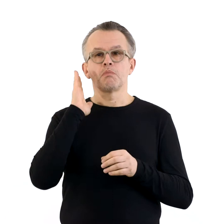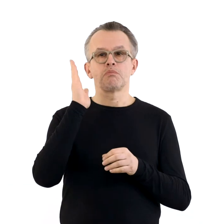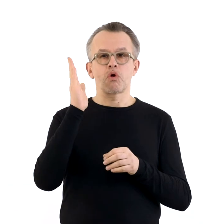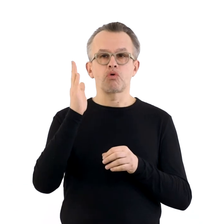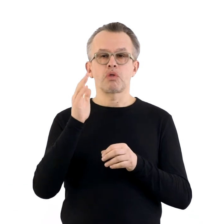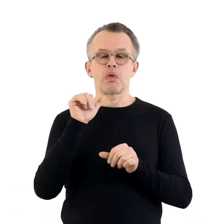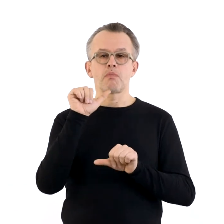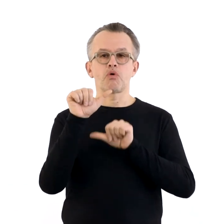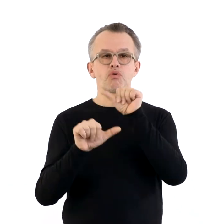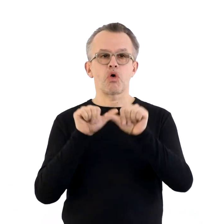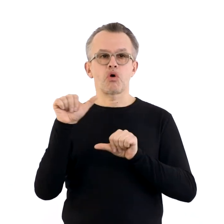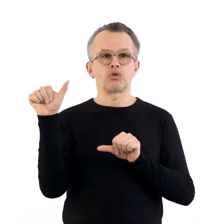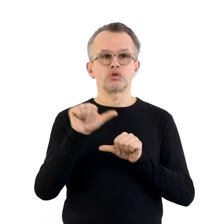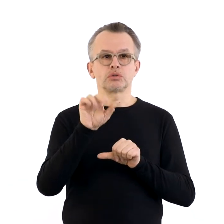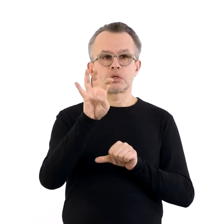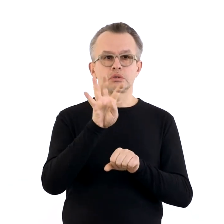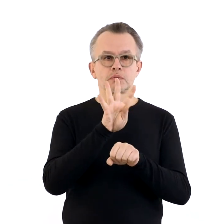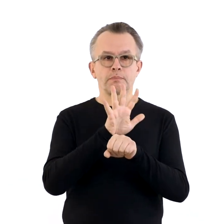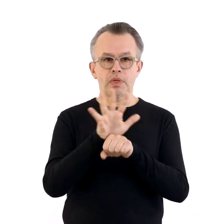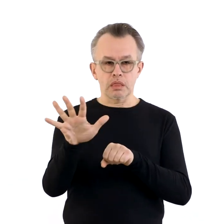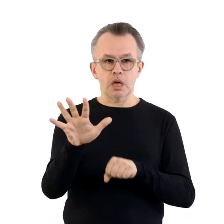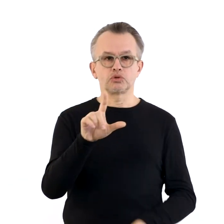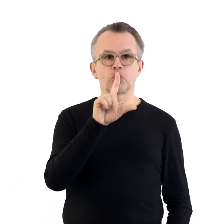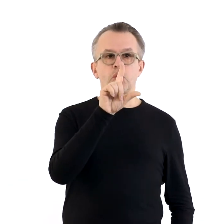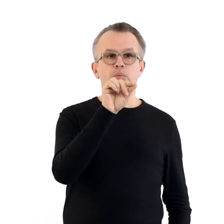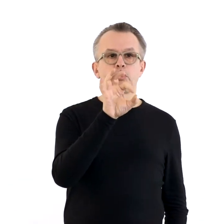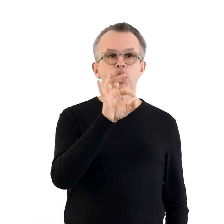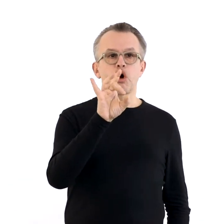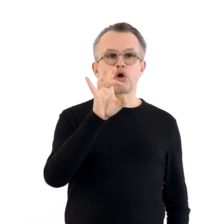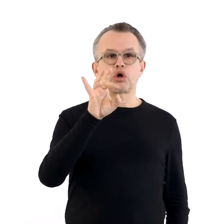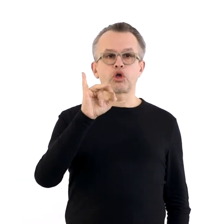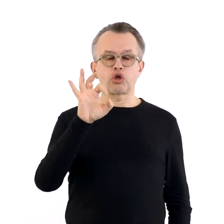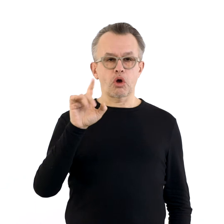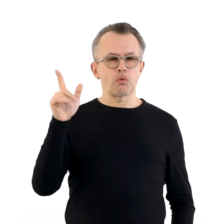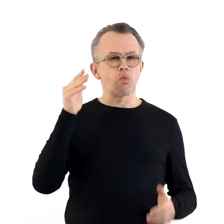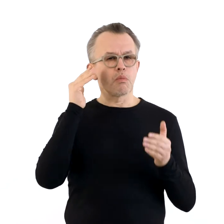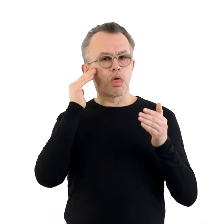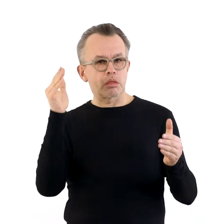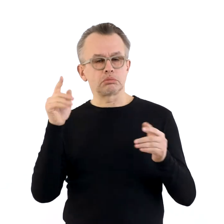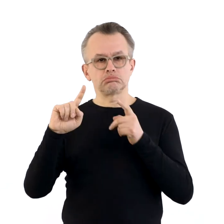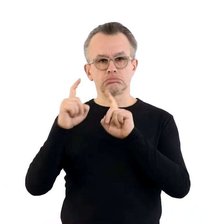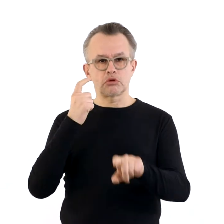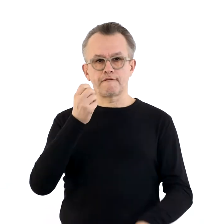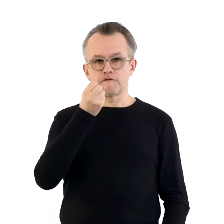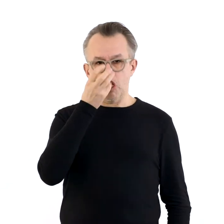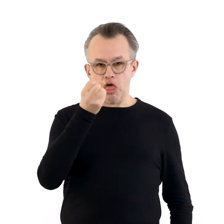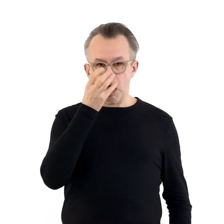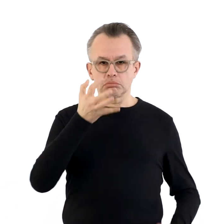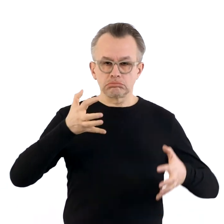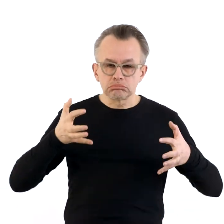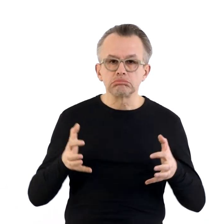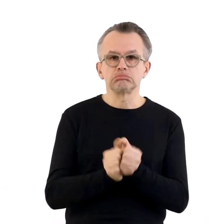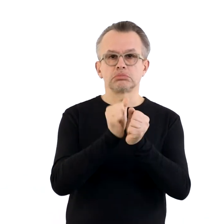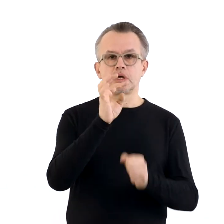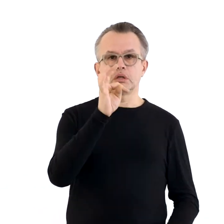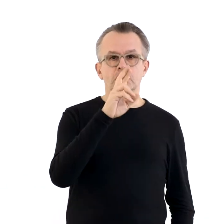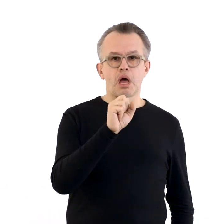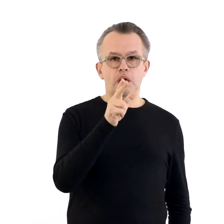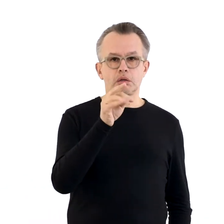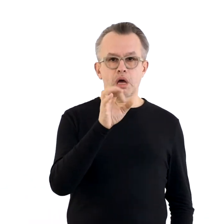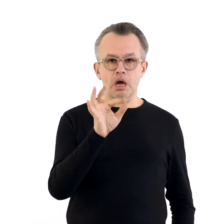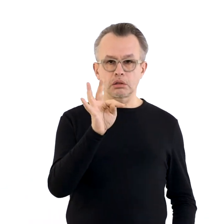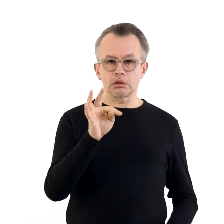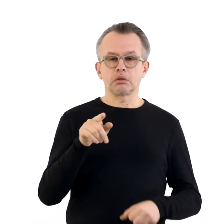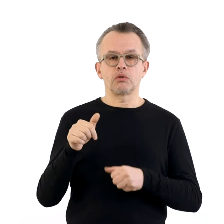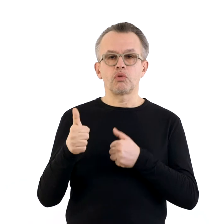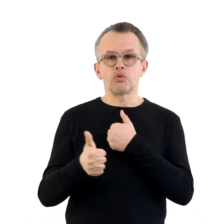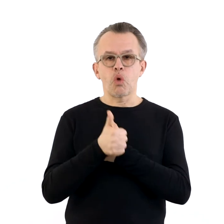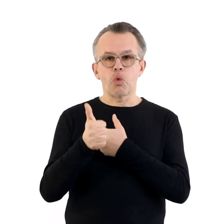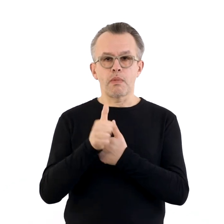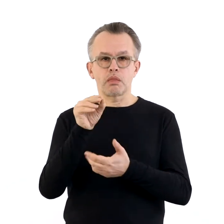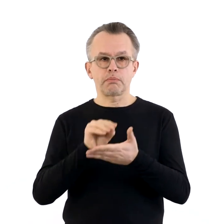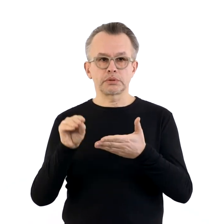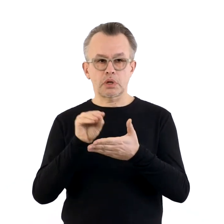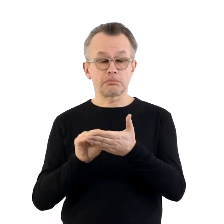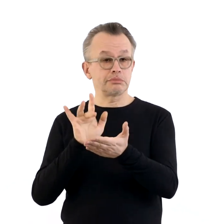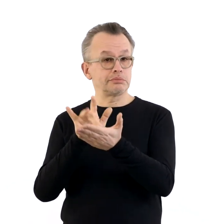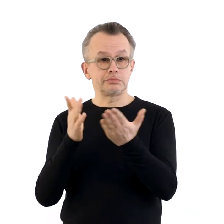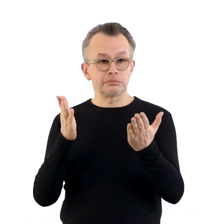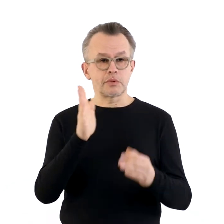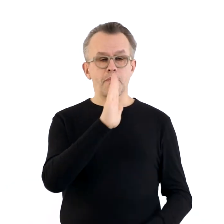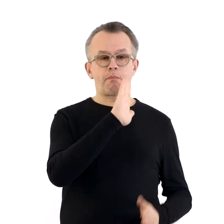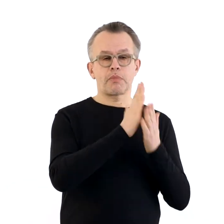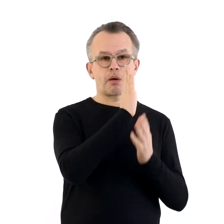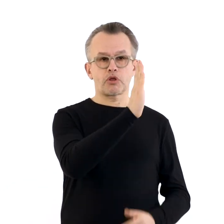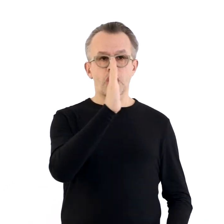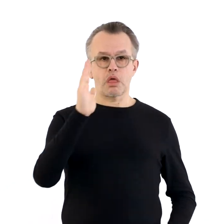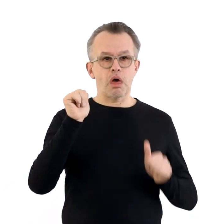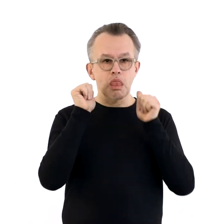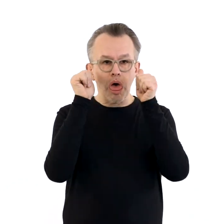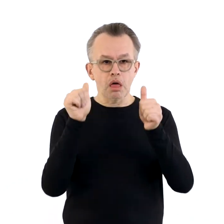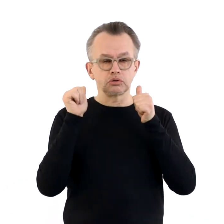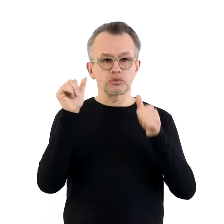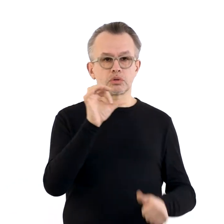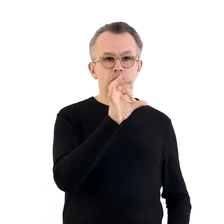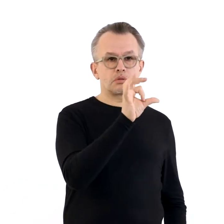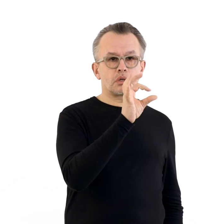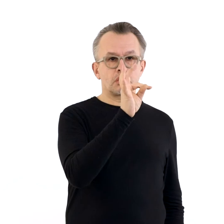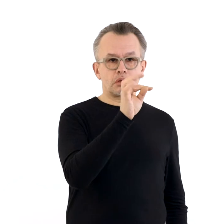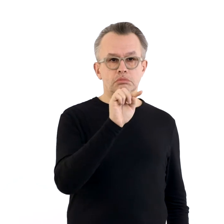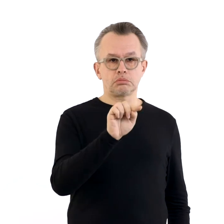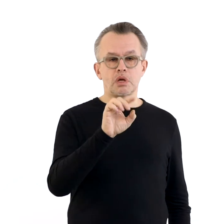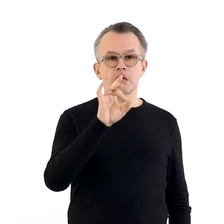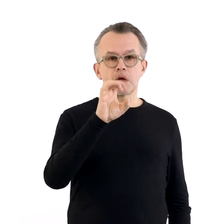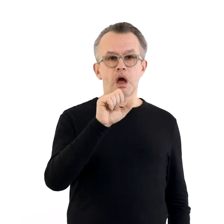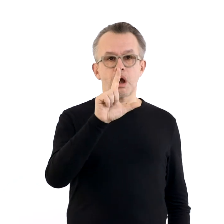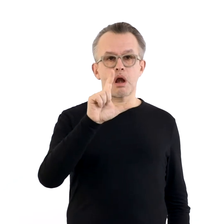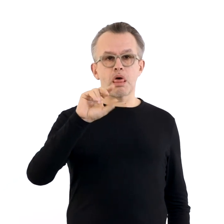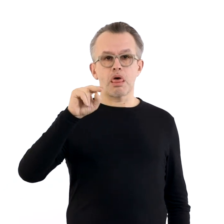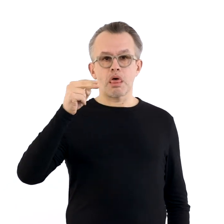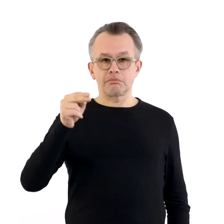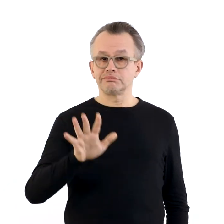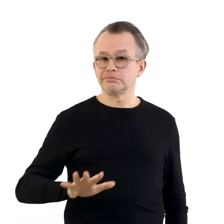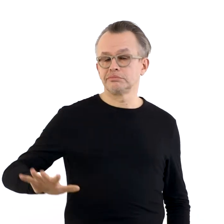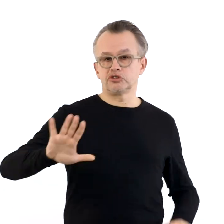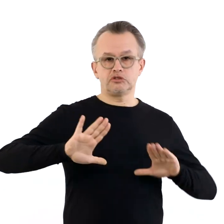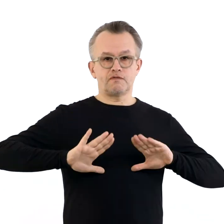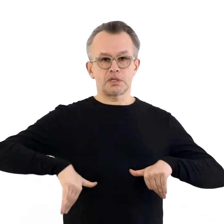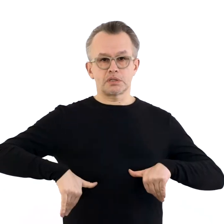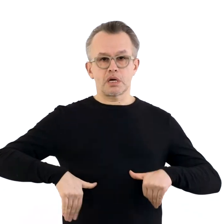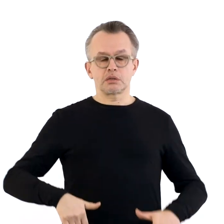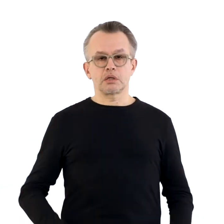a został odnaleziony dopiero w roku 1415 w bibliotece klasztoru St. Gallen w Szwajcarii przez humanistę florenckiego Poggia.